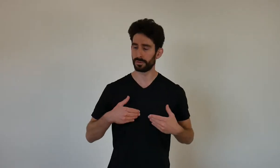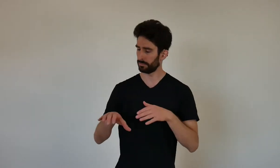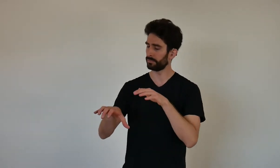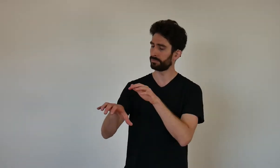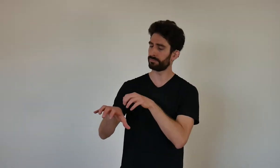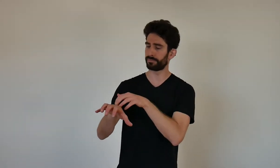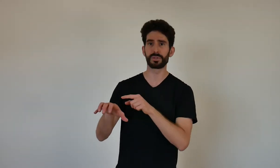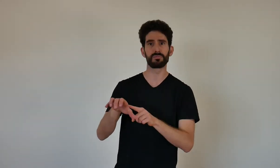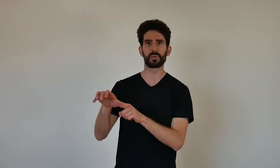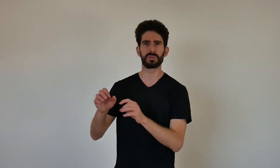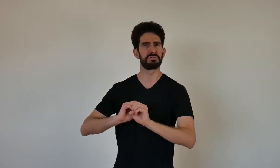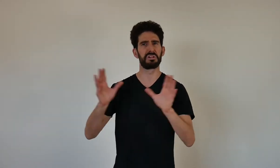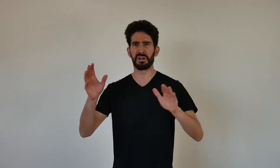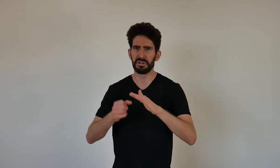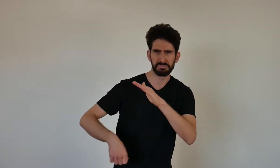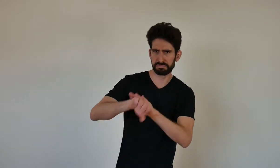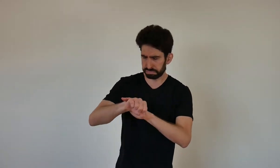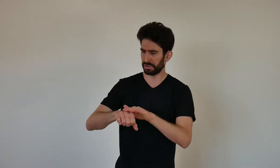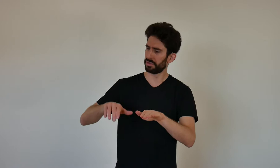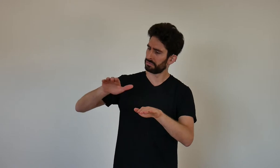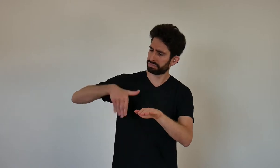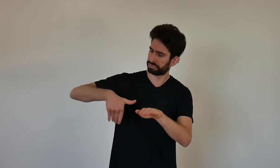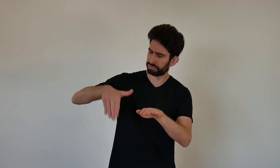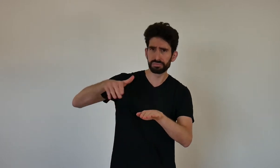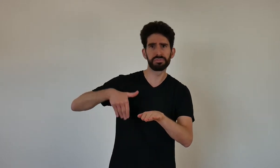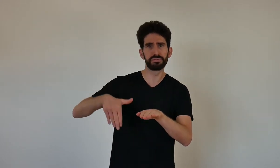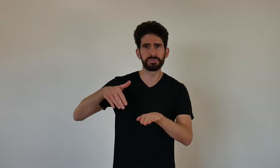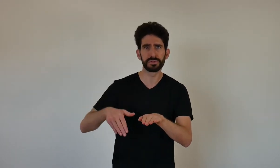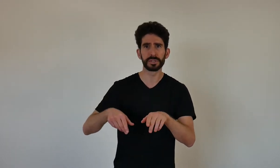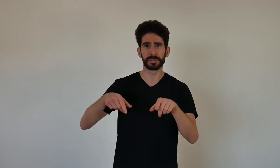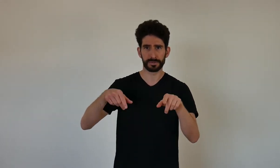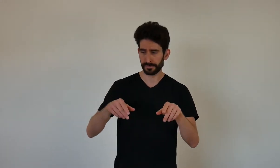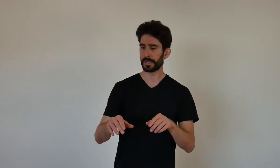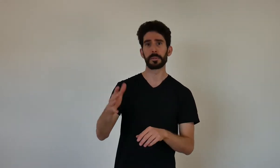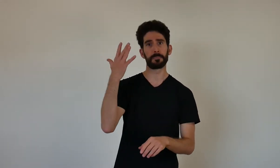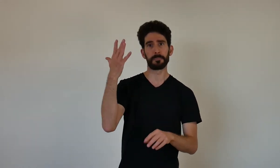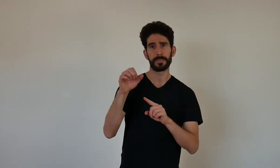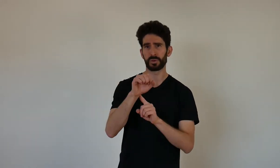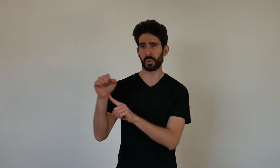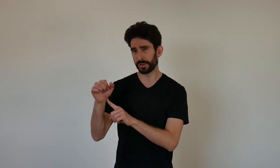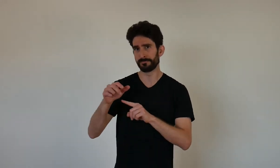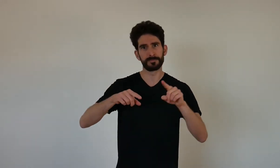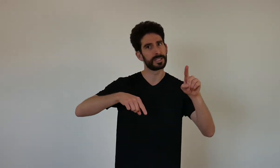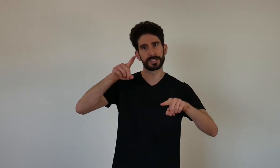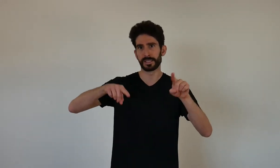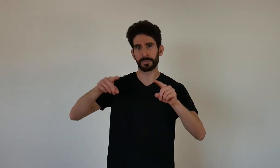Et moi, pour le pied, c'est clair, je suis droitier : football, trotinette... Pour la main, ça dépend.